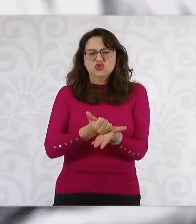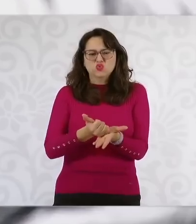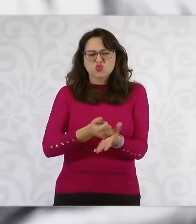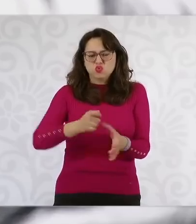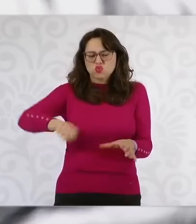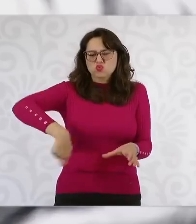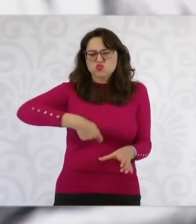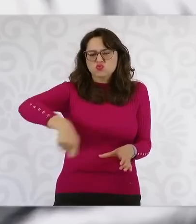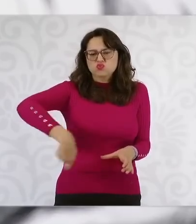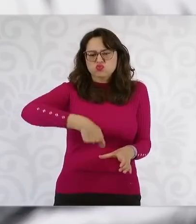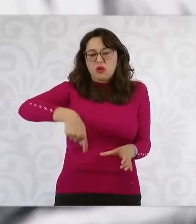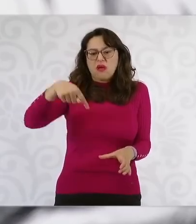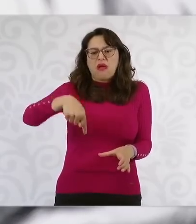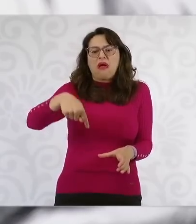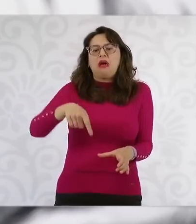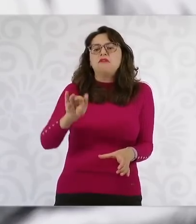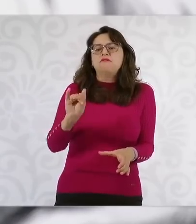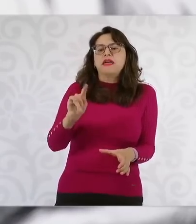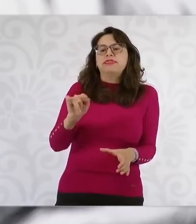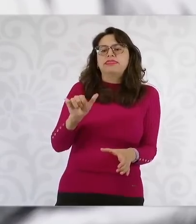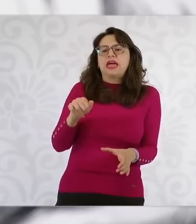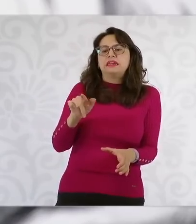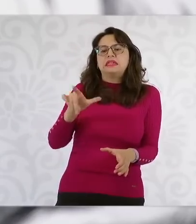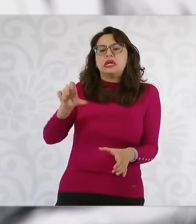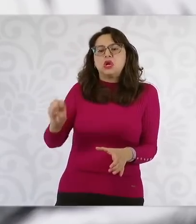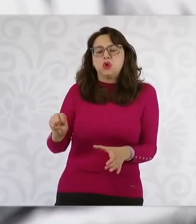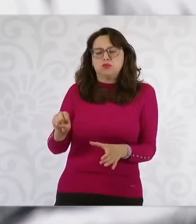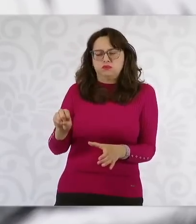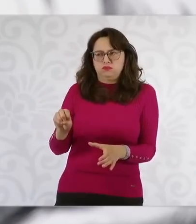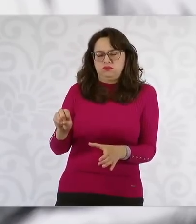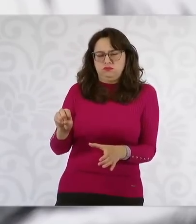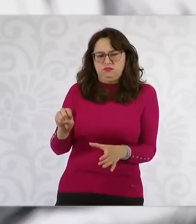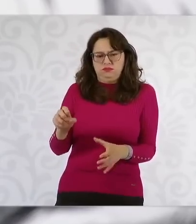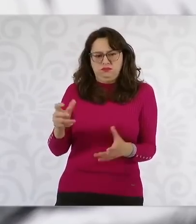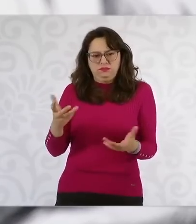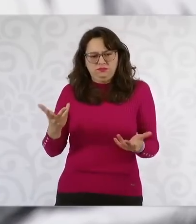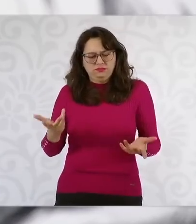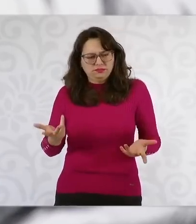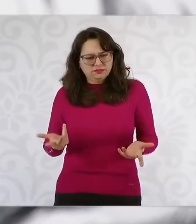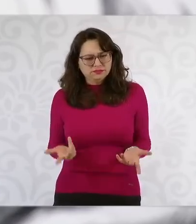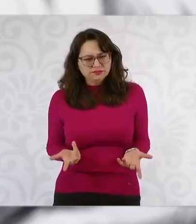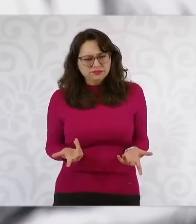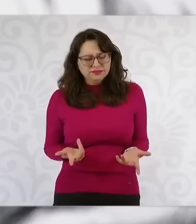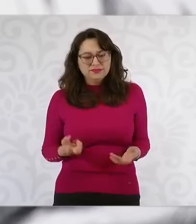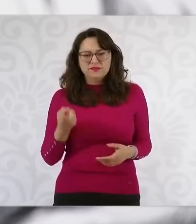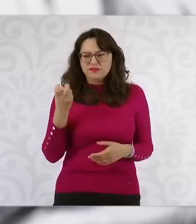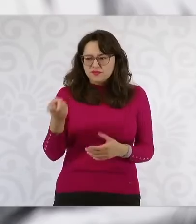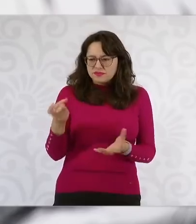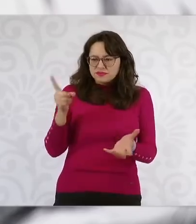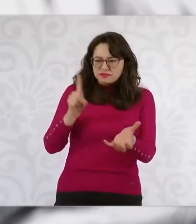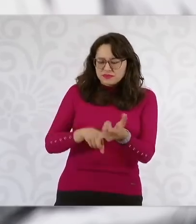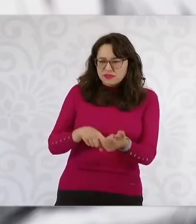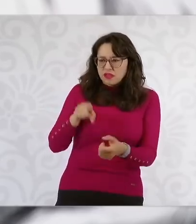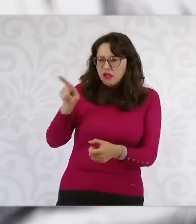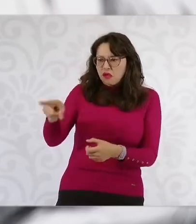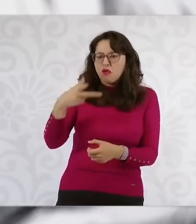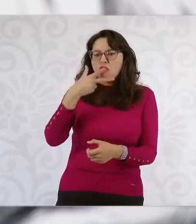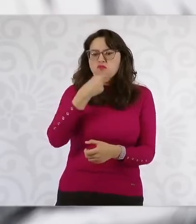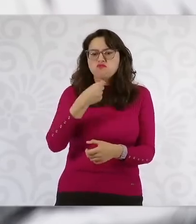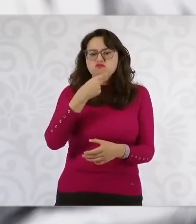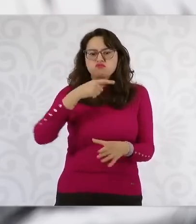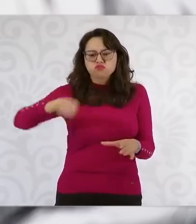trata de fentanilo al realizar dicha actividad no se identifica el uso de alguna protección personal